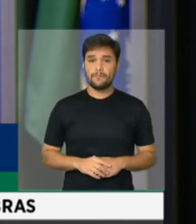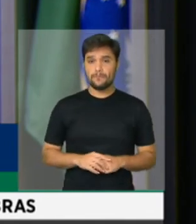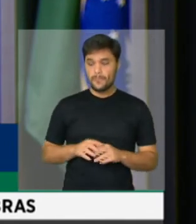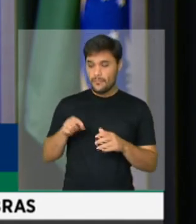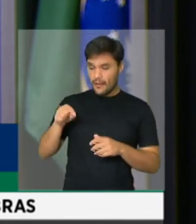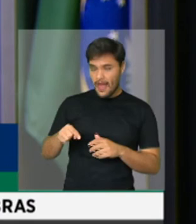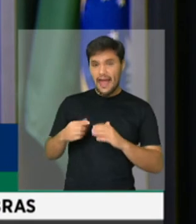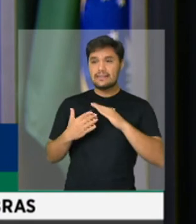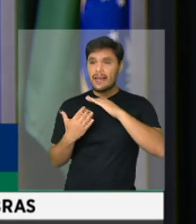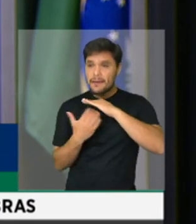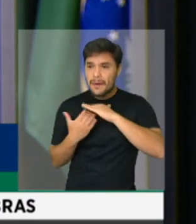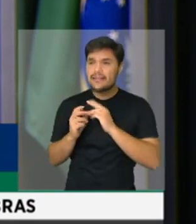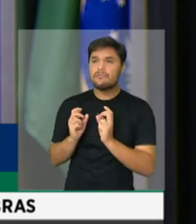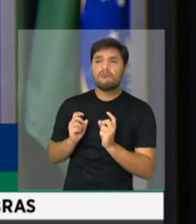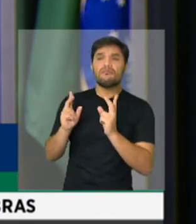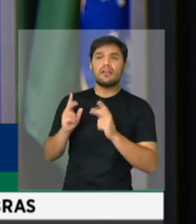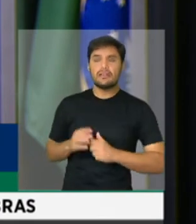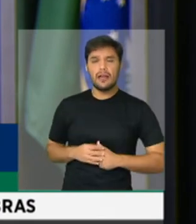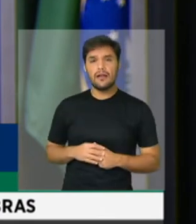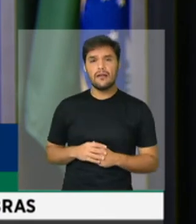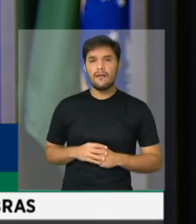DÚVIDA QUE A AMPLITUDE DOS INVESTIMENTOS VIRÃO EXATAMENTE COM A PRIVATIZAÇÃO DA ELETROBRAS.